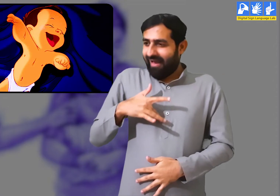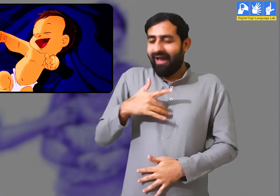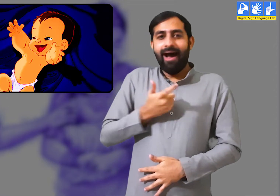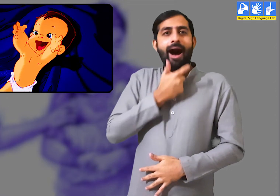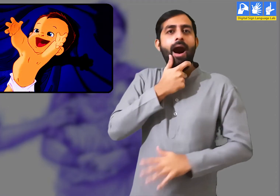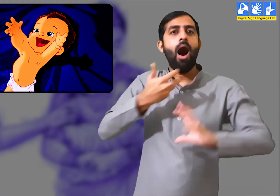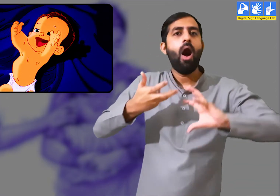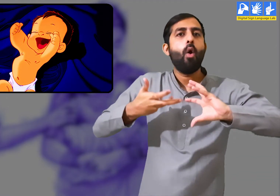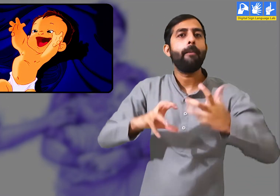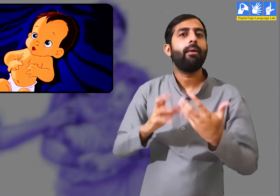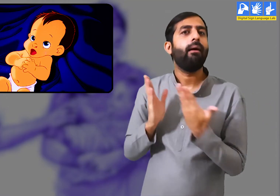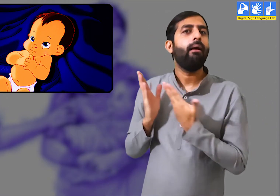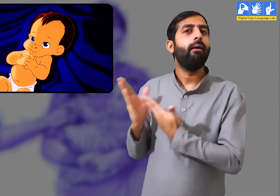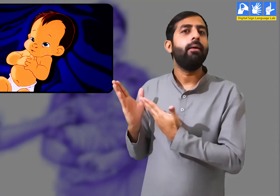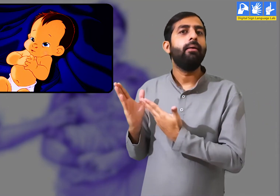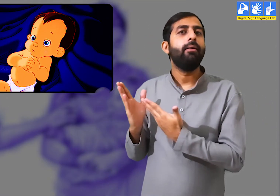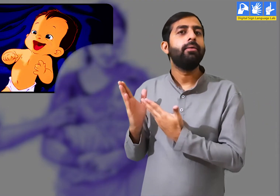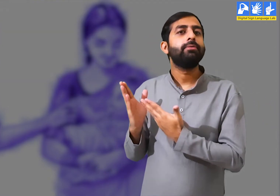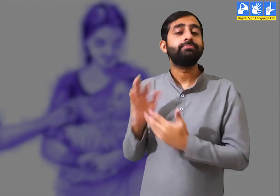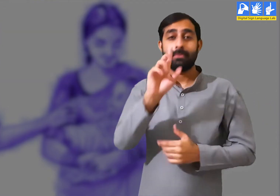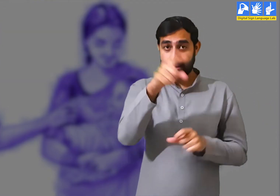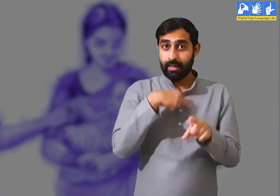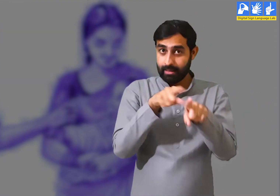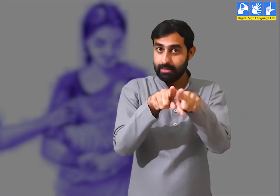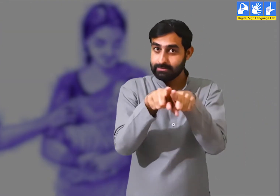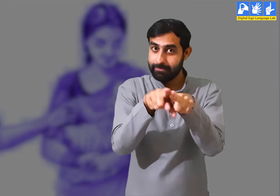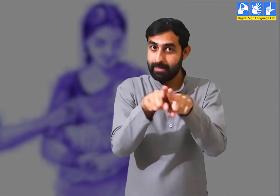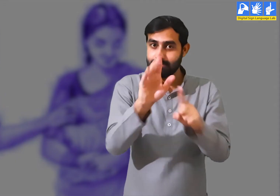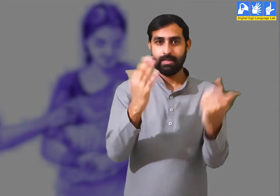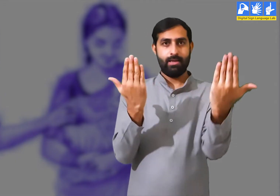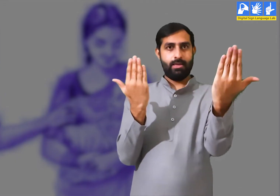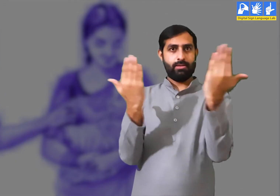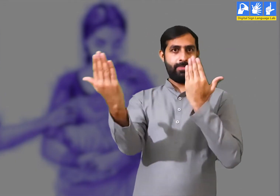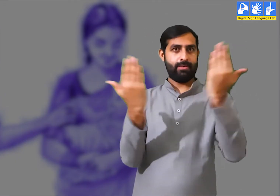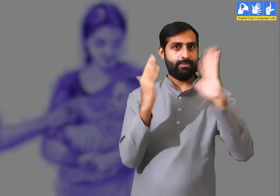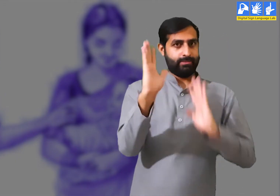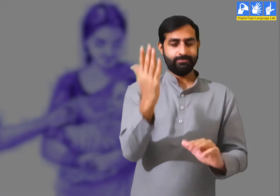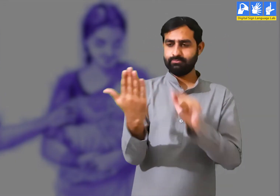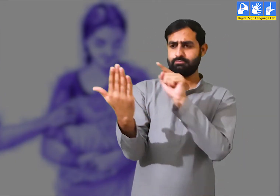जो लोगों को प्रसन्न कर देती हैं। कवि ने एक उदहारण दिया है जिसमे